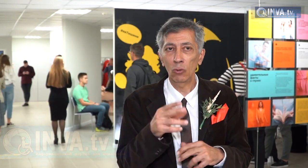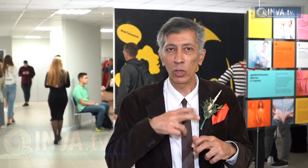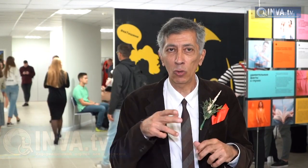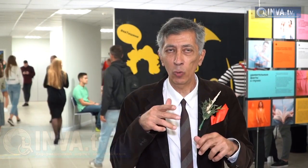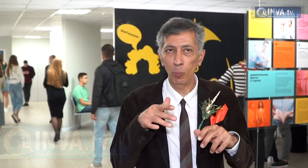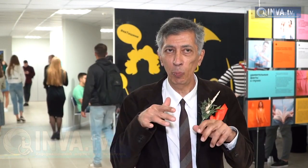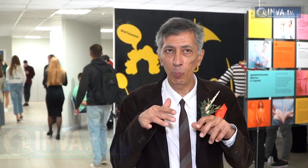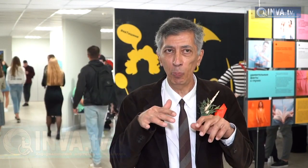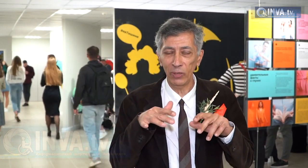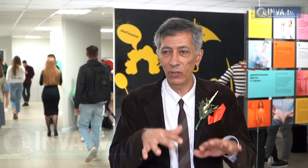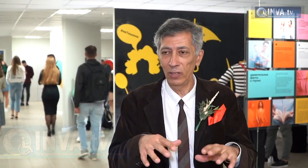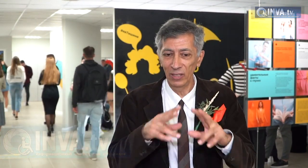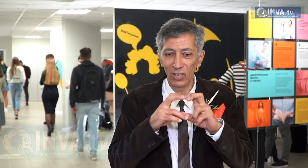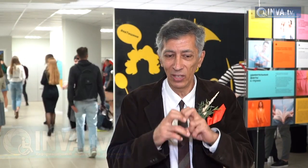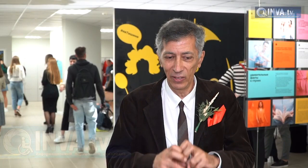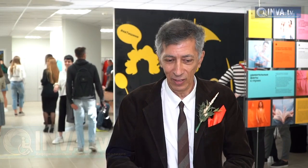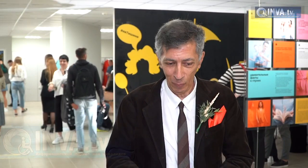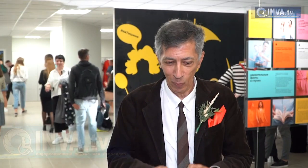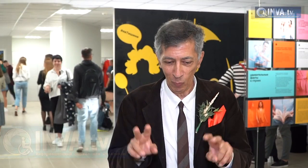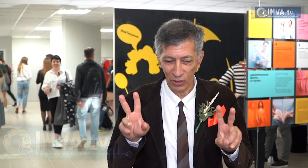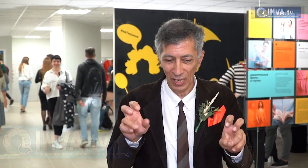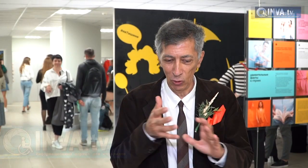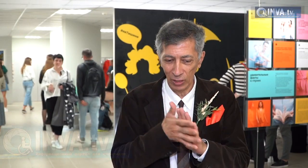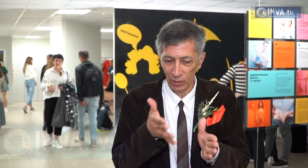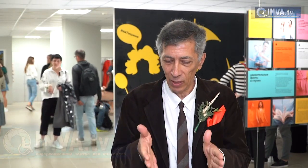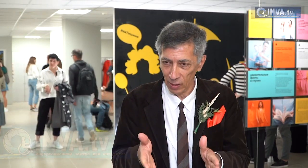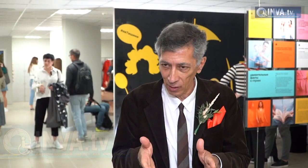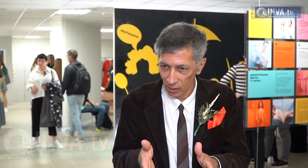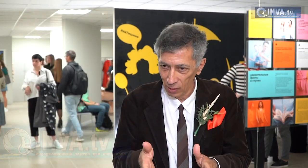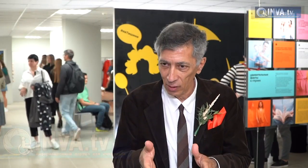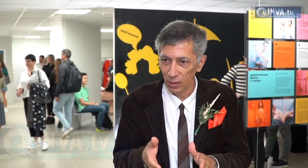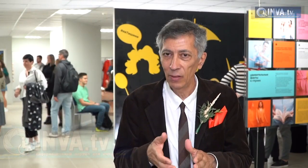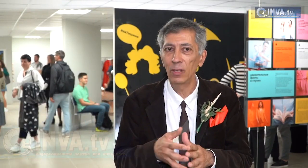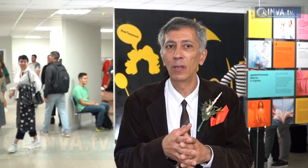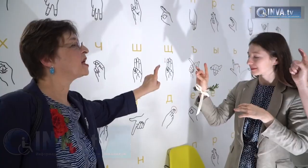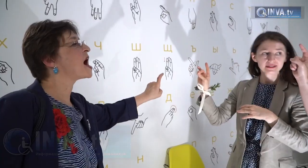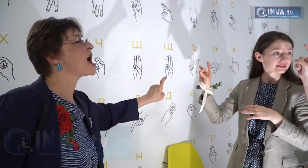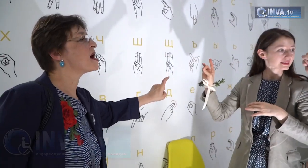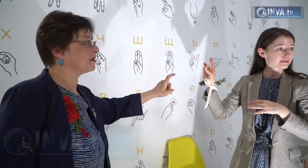провели интересные исследовательские работы по жестовому языку.